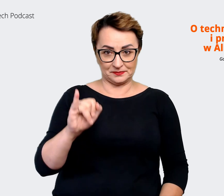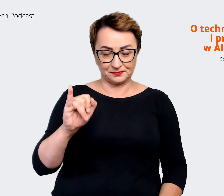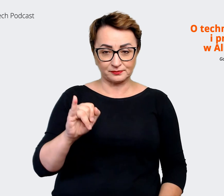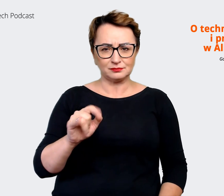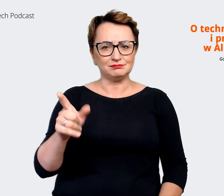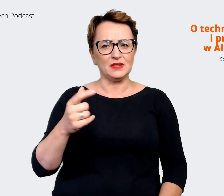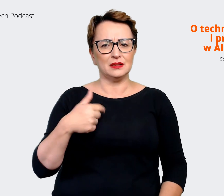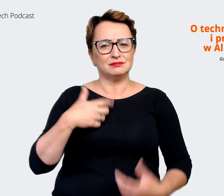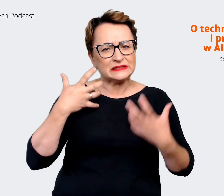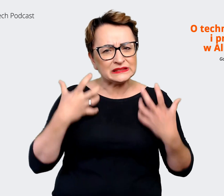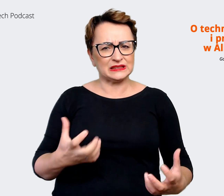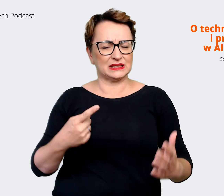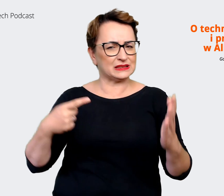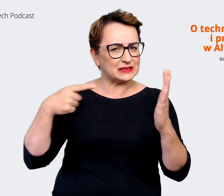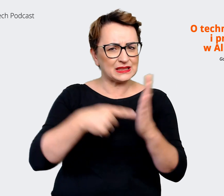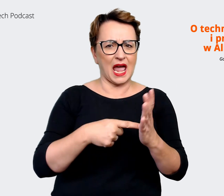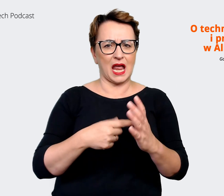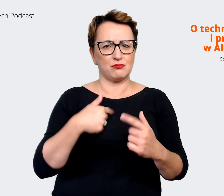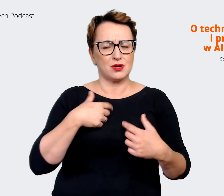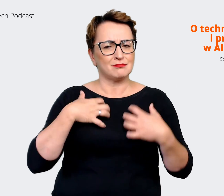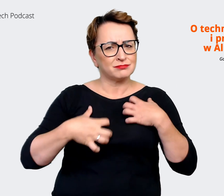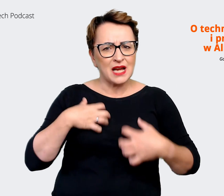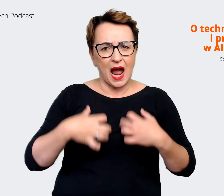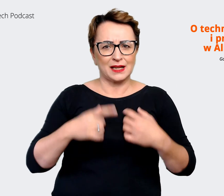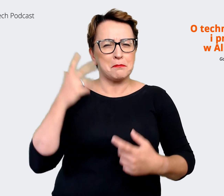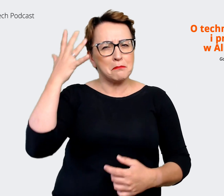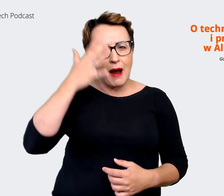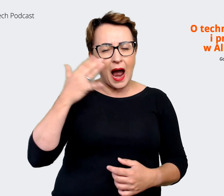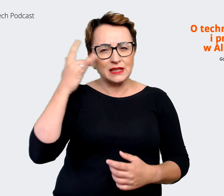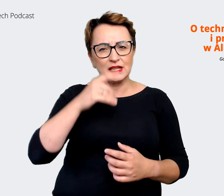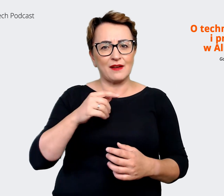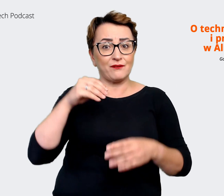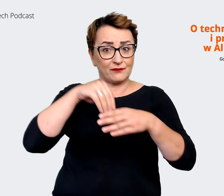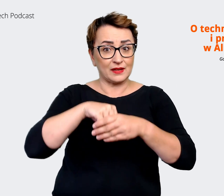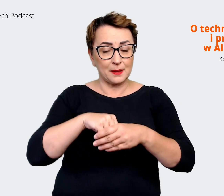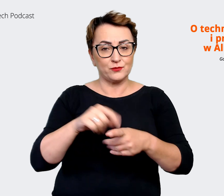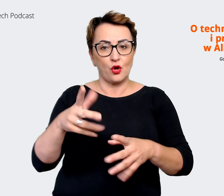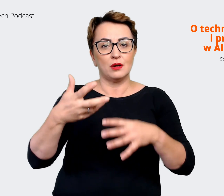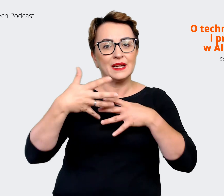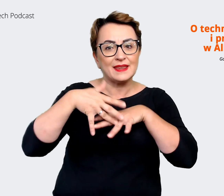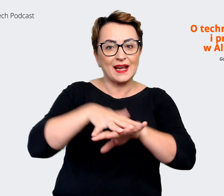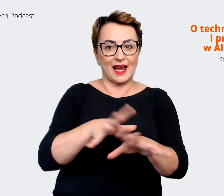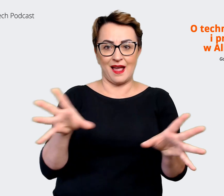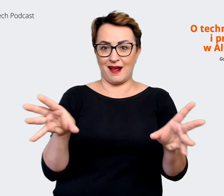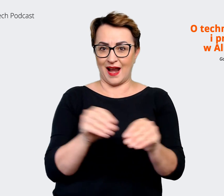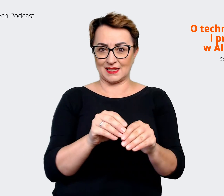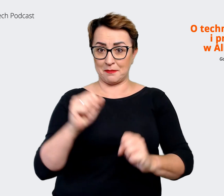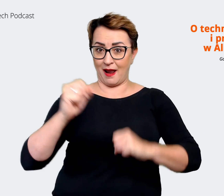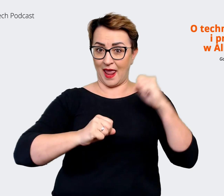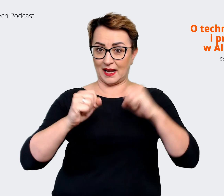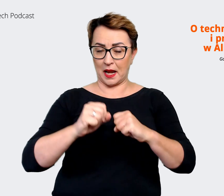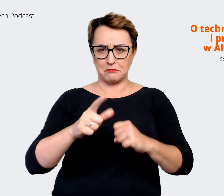celów, pragnień, żeby nie powiedzieć, że sfera marzeń było właśnie integracja z Allegro. To się